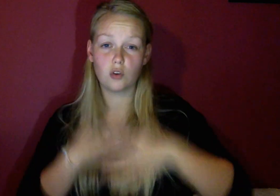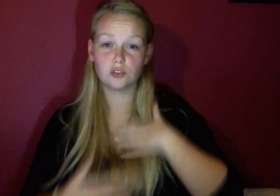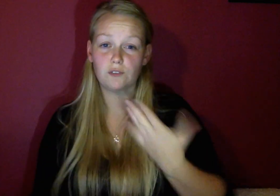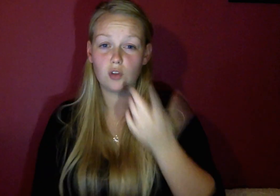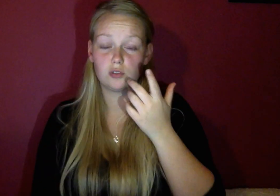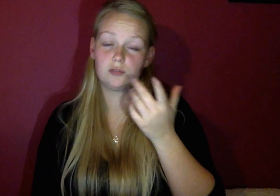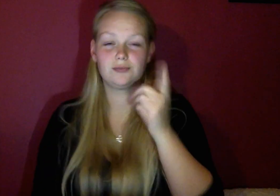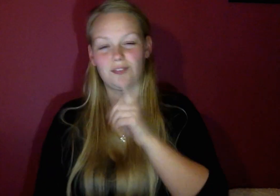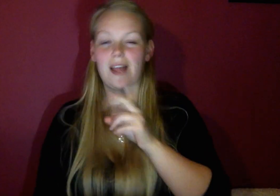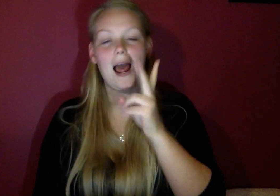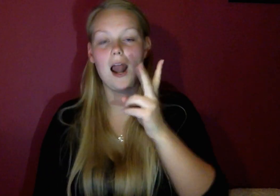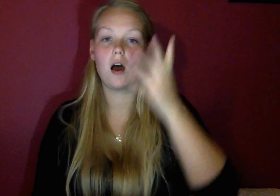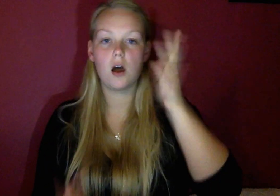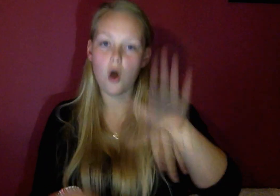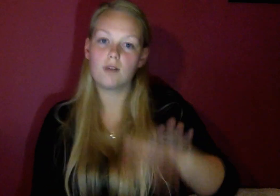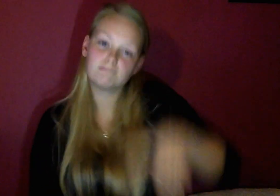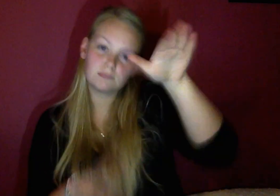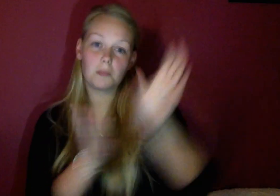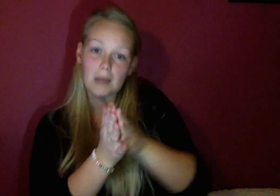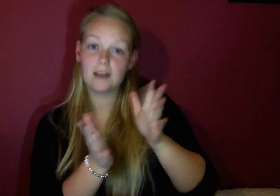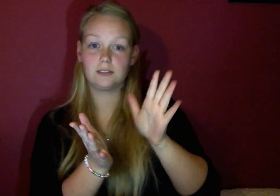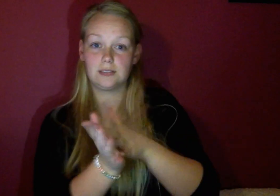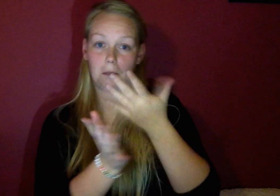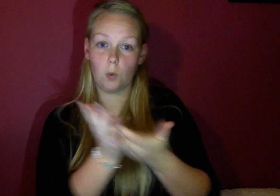och då önskar de sig att de var döva eller åtmintone hade vuxit upp med teckenspråk.